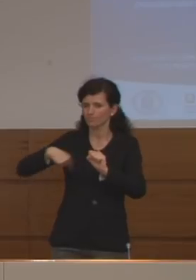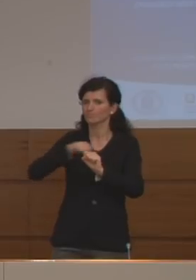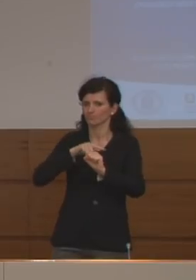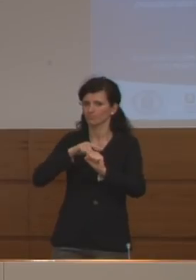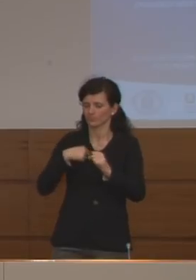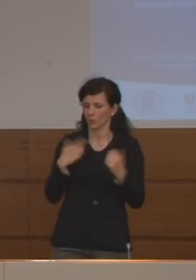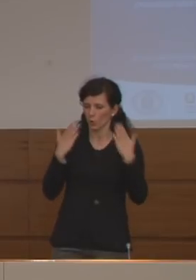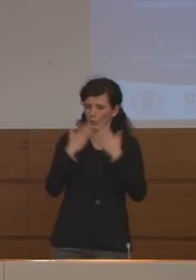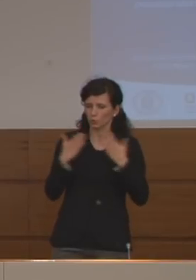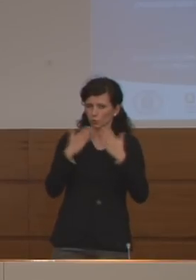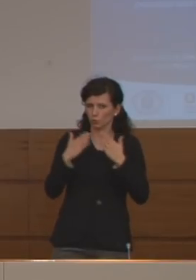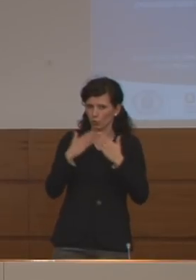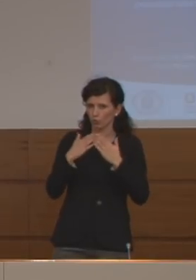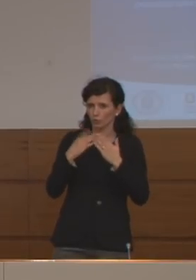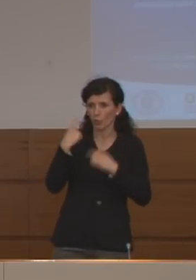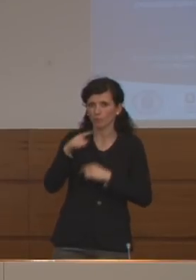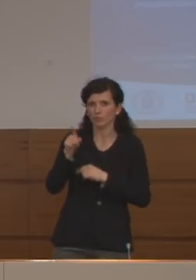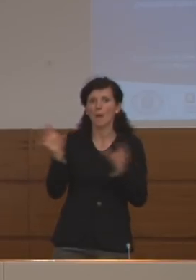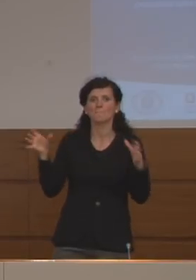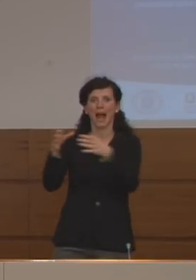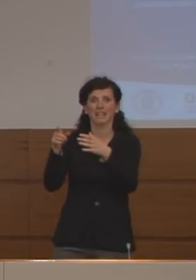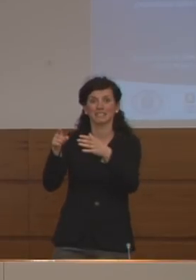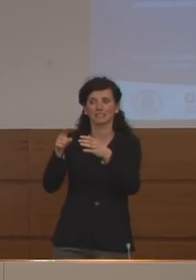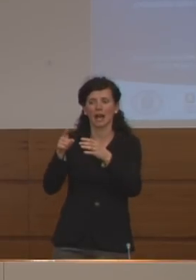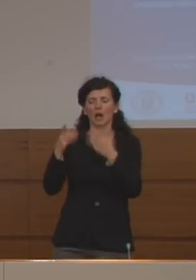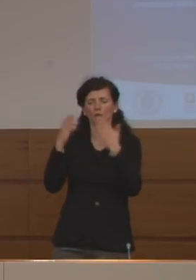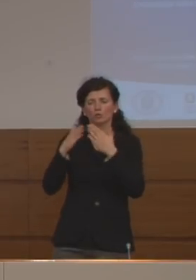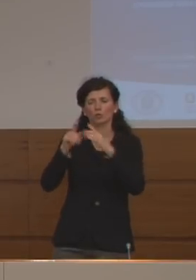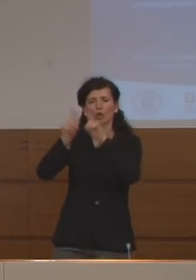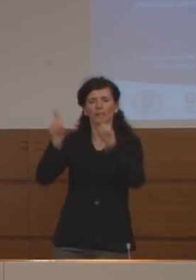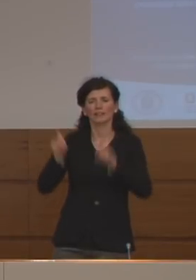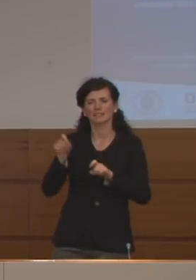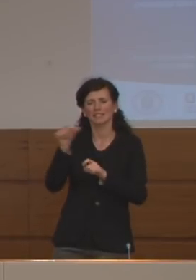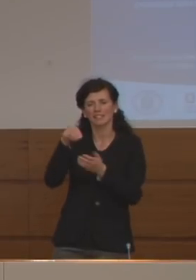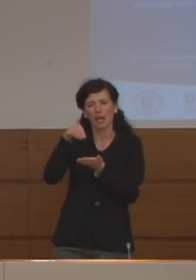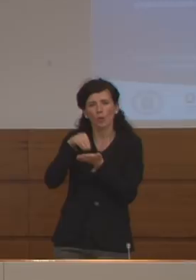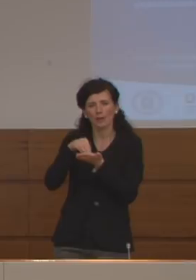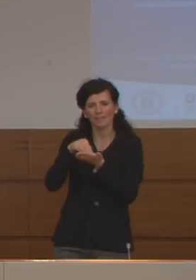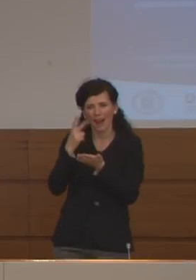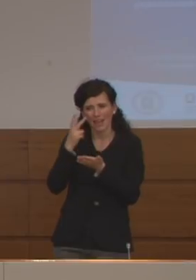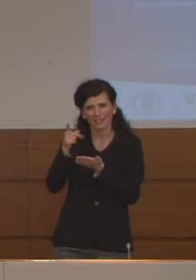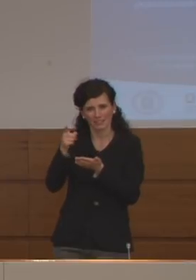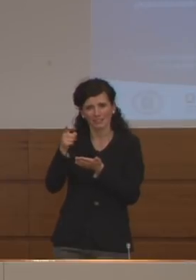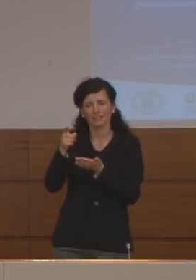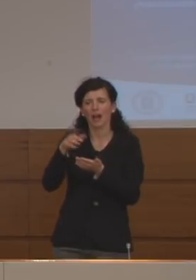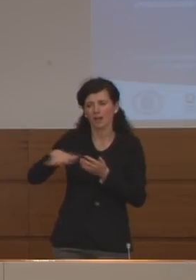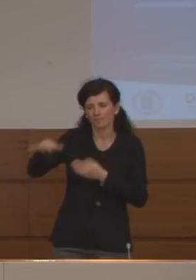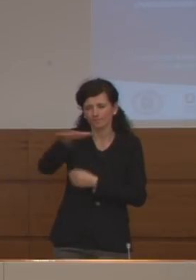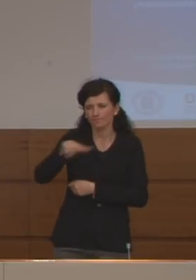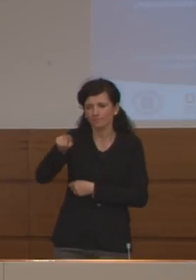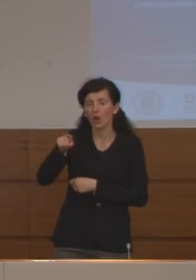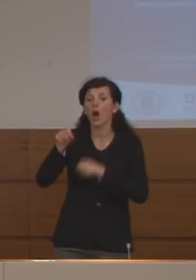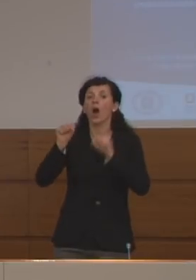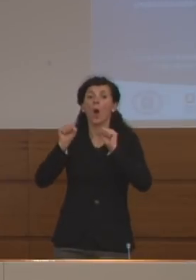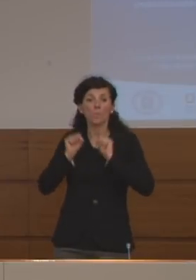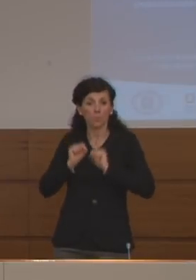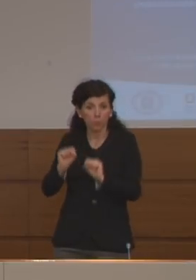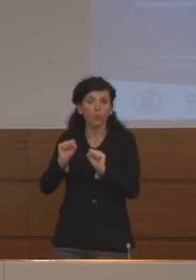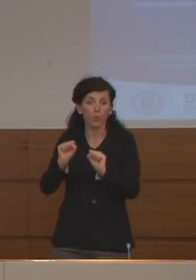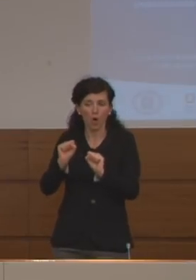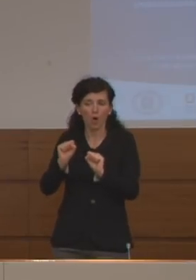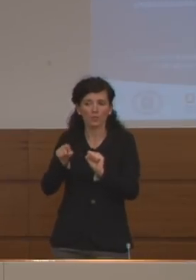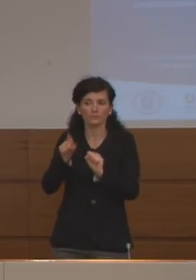studi di sieroprevalenza, è ipotizzabile che il numero dei soggetti che non hanno